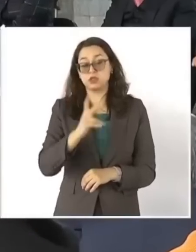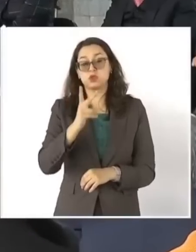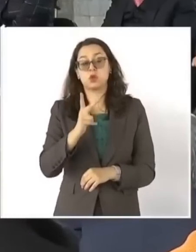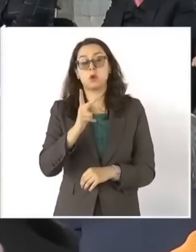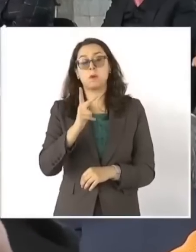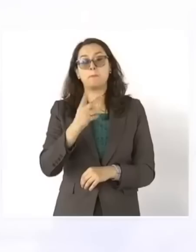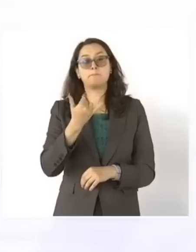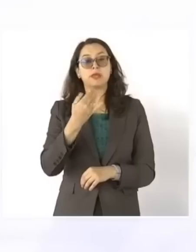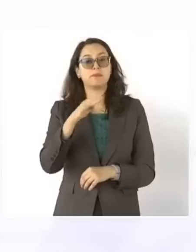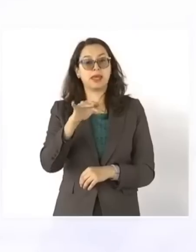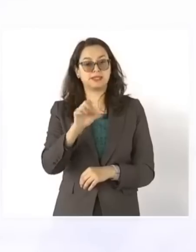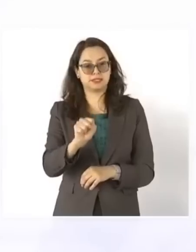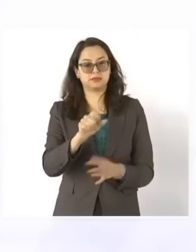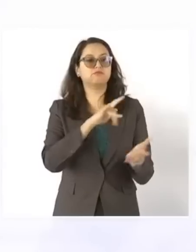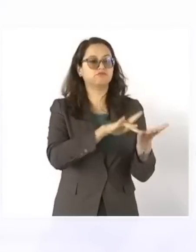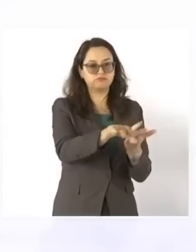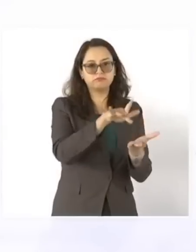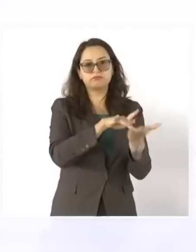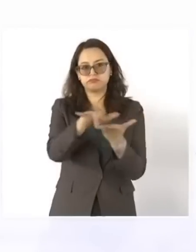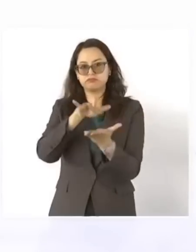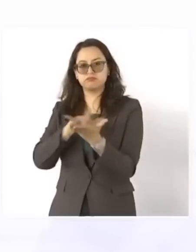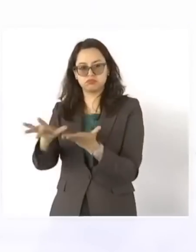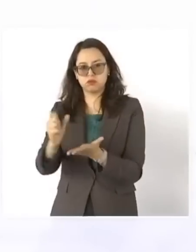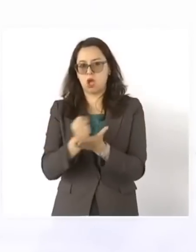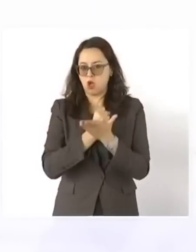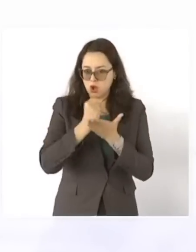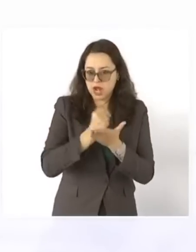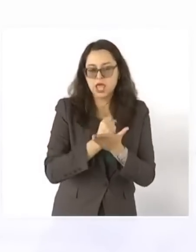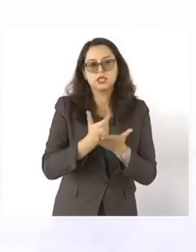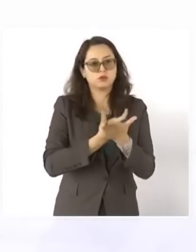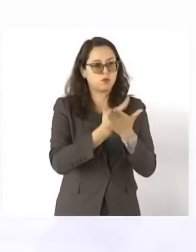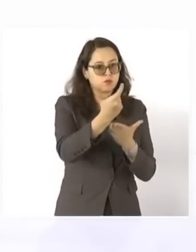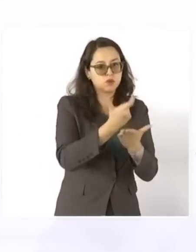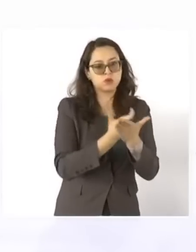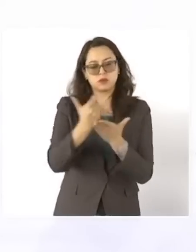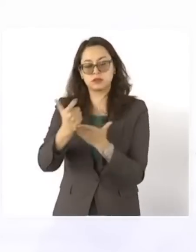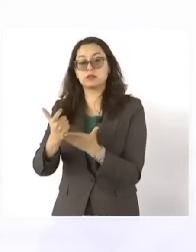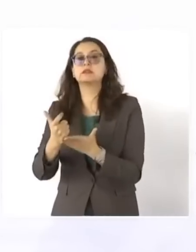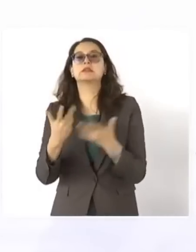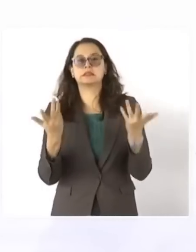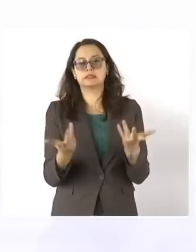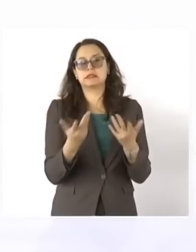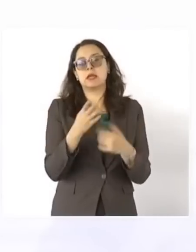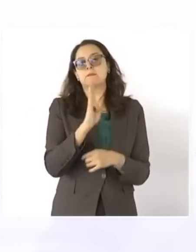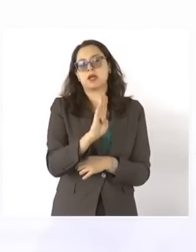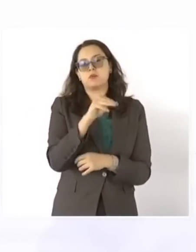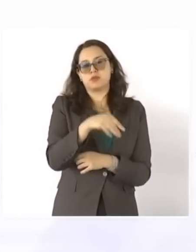queremos que haya no solamente lo que representa la banca de desarrollo sino la banca comercial